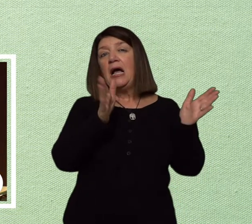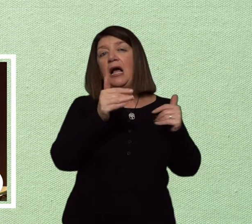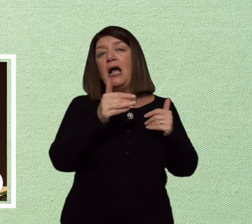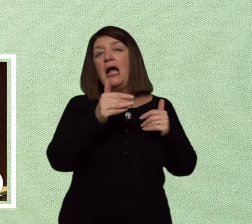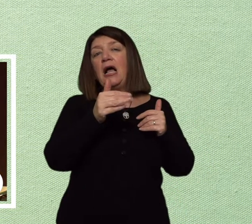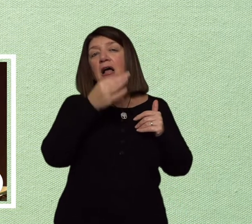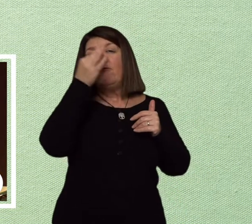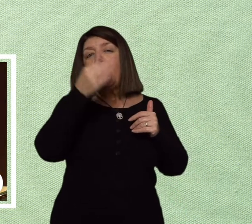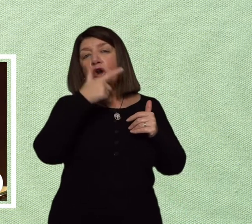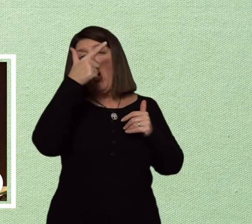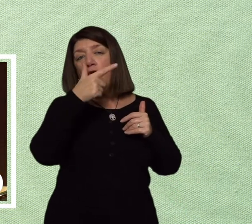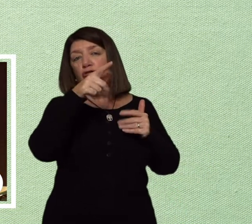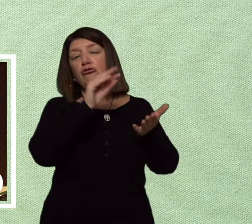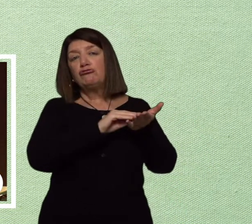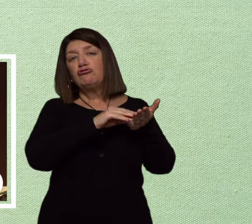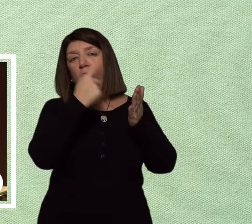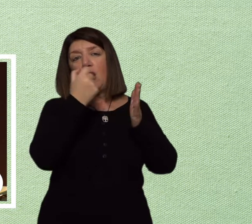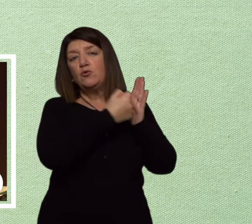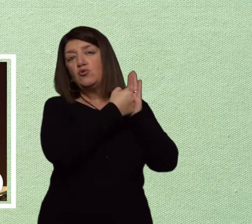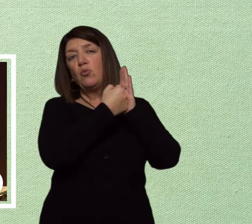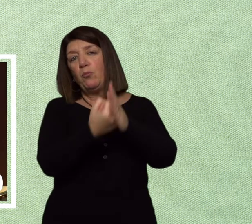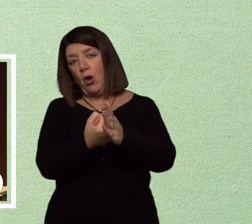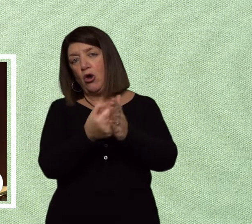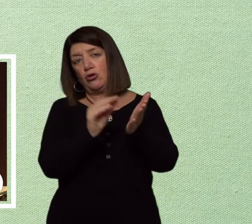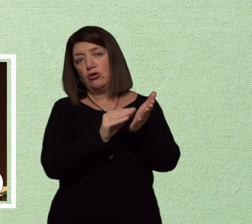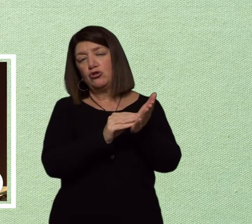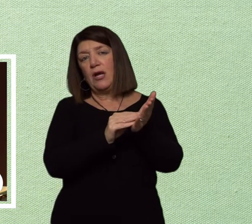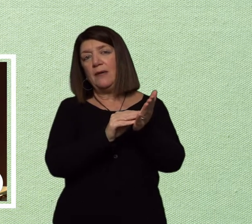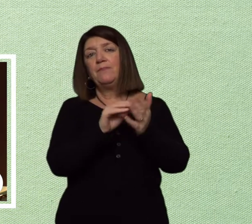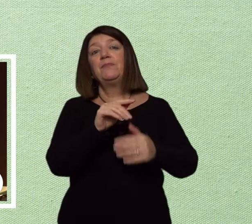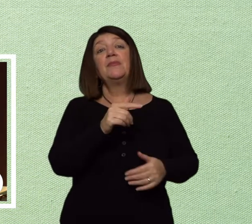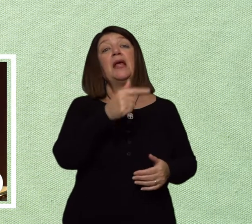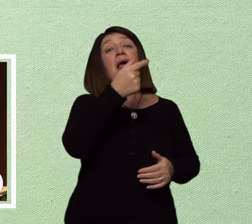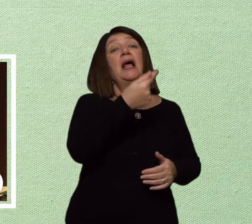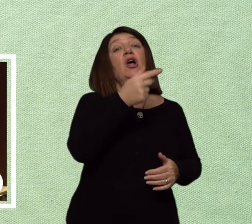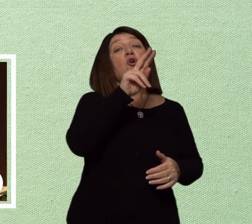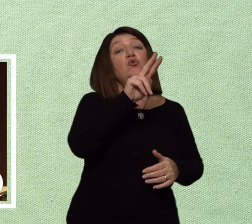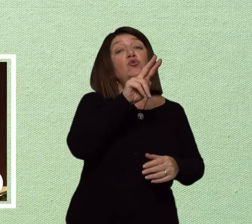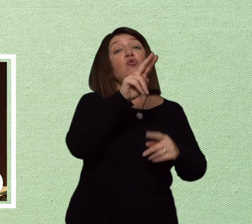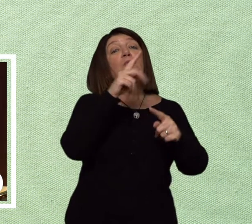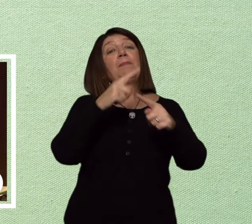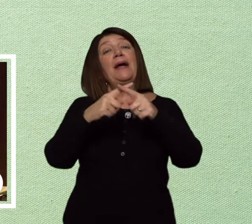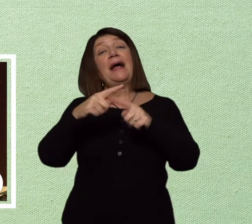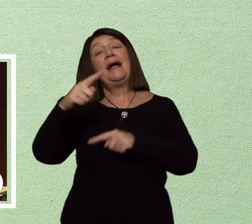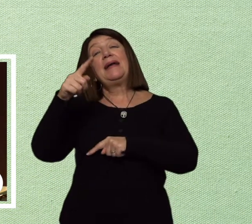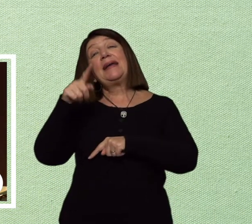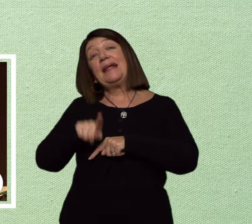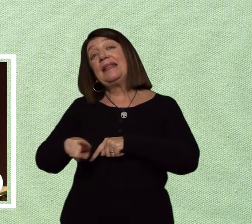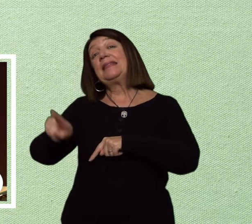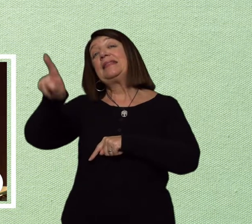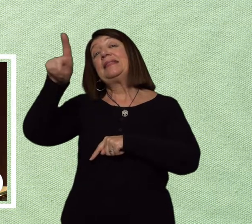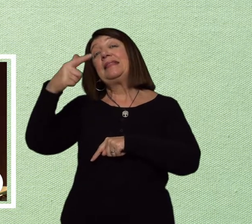e A Tu per The, in qualche puntata precedente, mi hanno proprio preceduto perché hanno fatto proprio